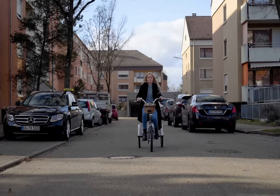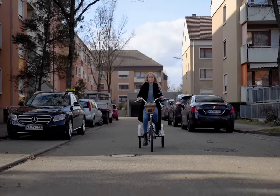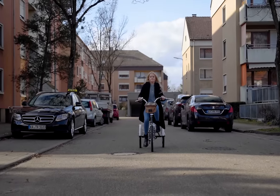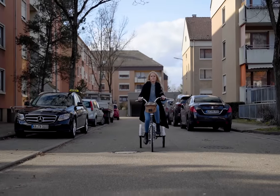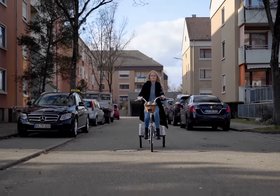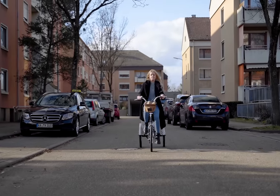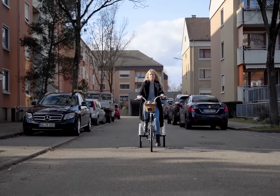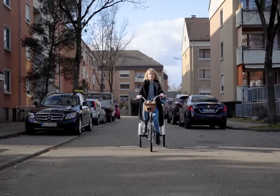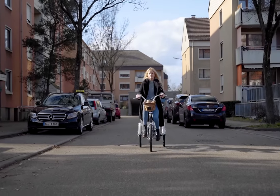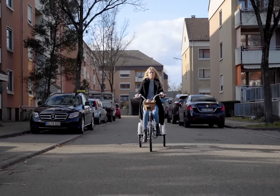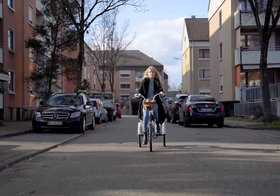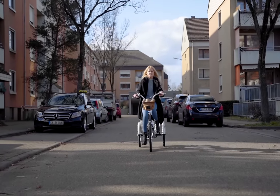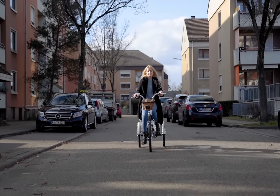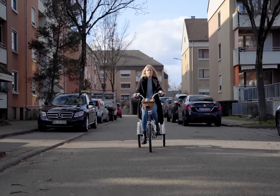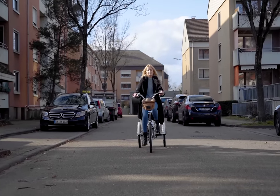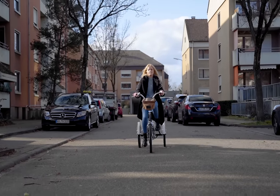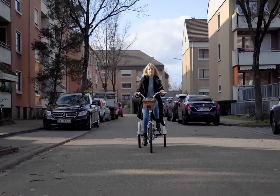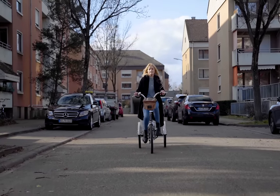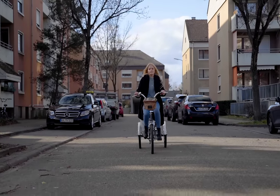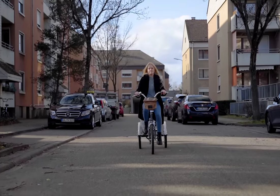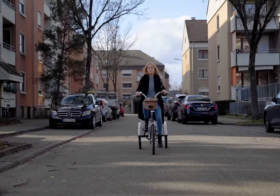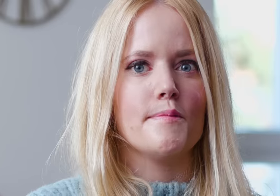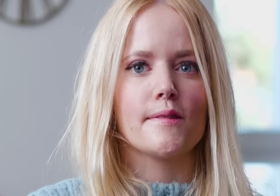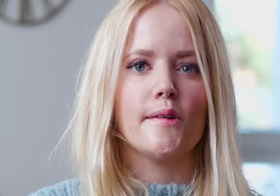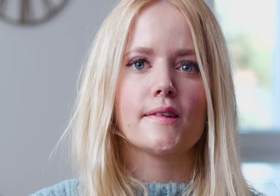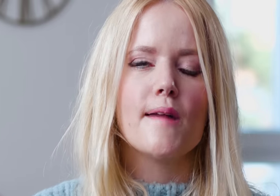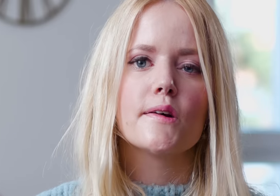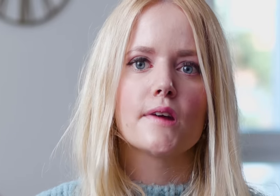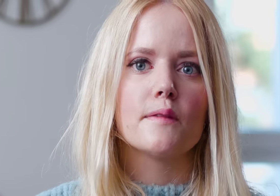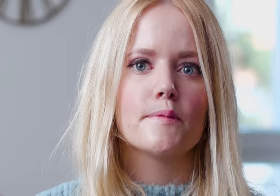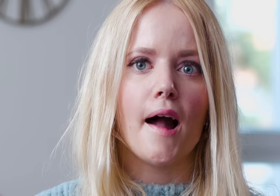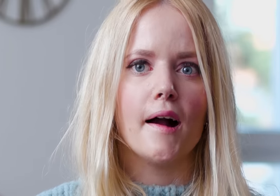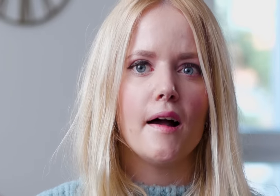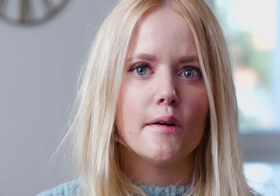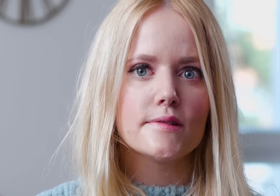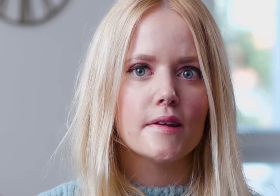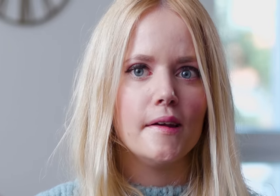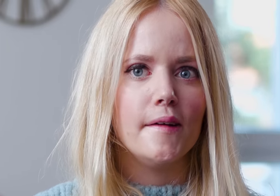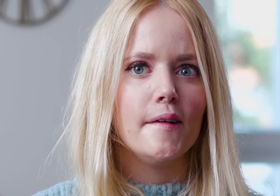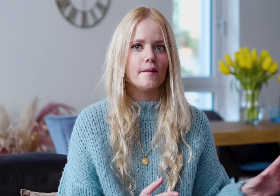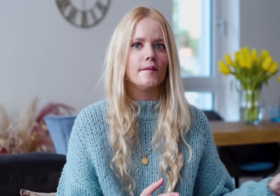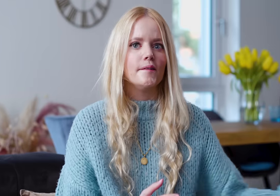Das will man sich nicht vorstellen, man schiebt es so bisschen raus. Für mich wurd ich immer nur taub im Krankenhaus.